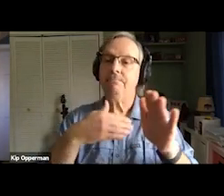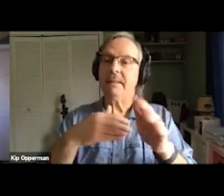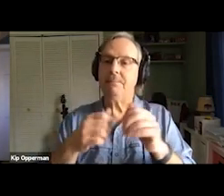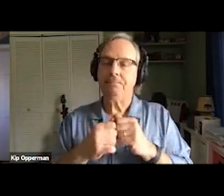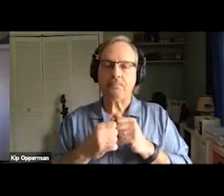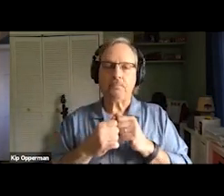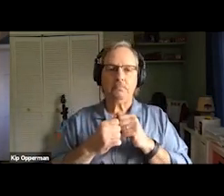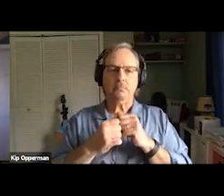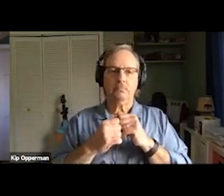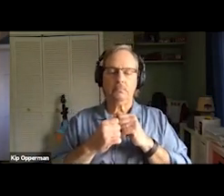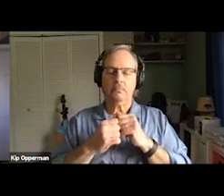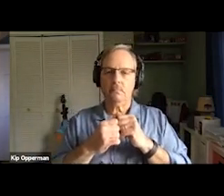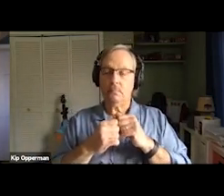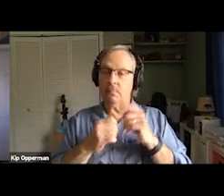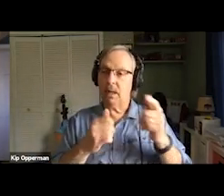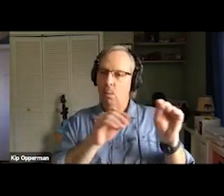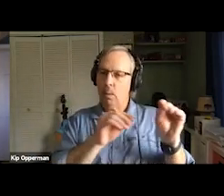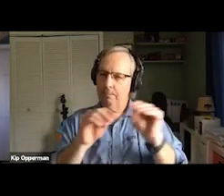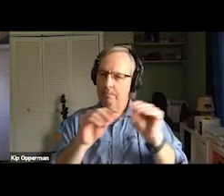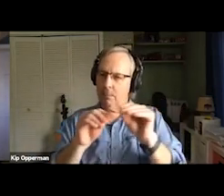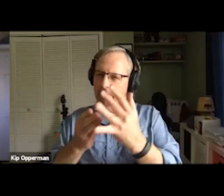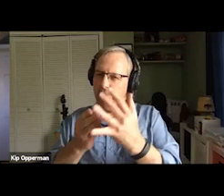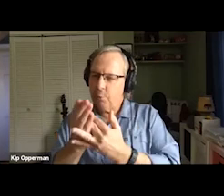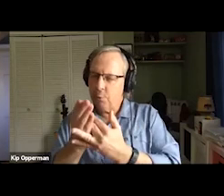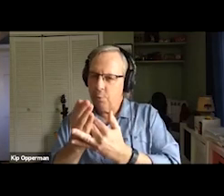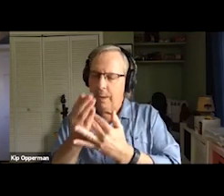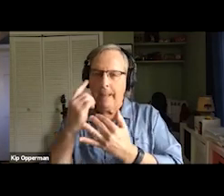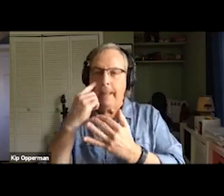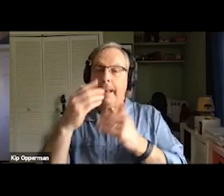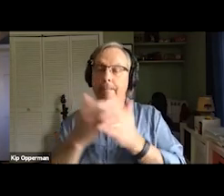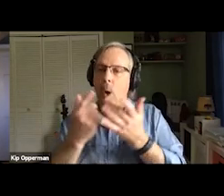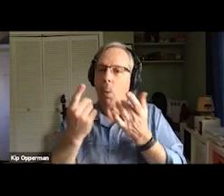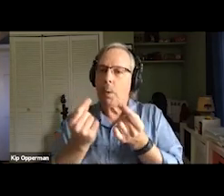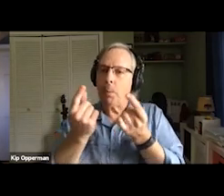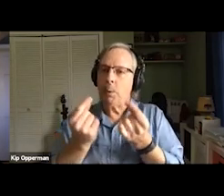Entonces, a medida que avanzamos pensando en lo que hacemos y aportamos al trabajo,